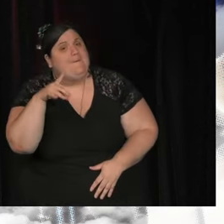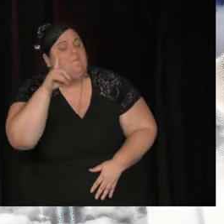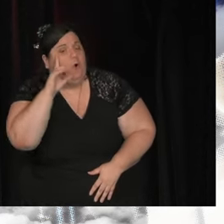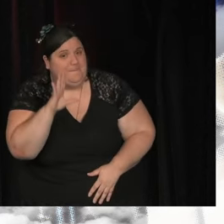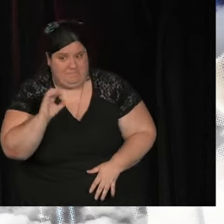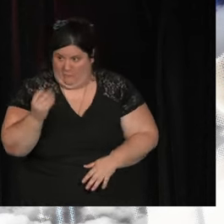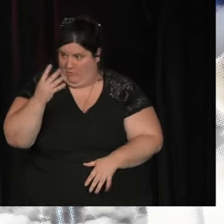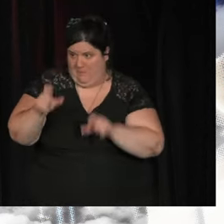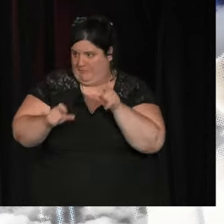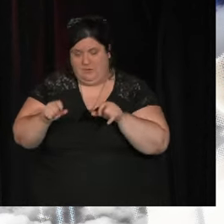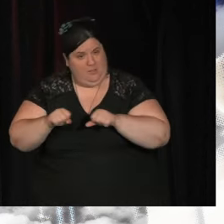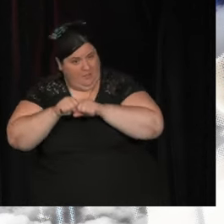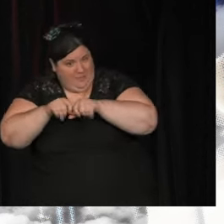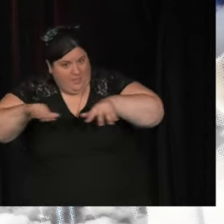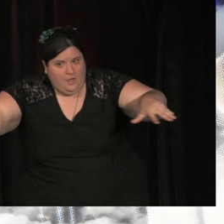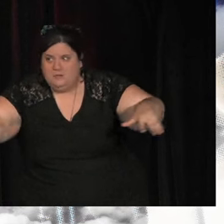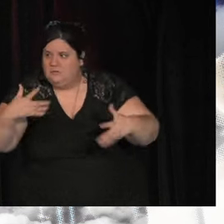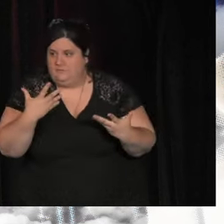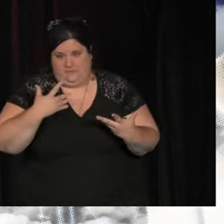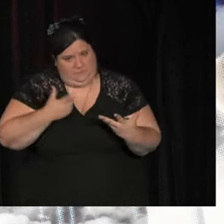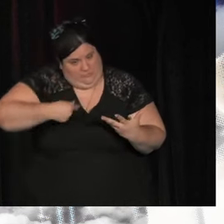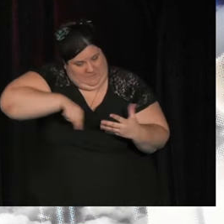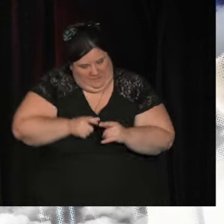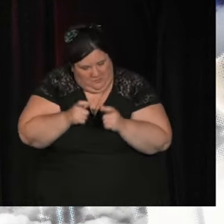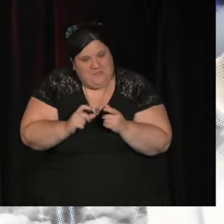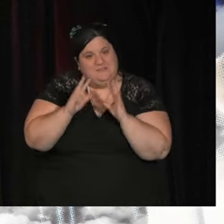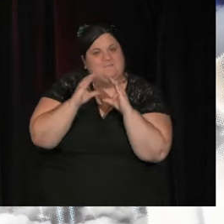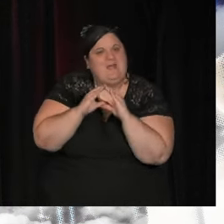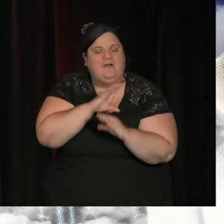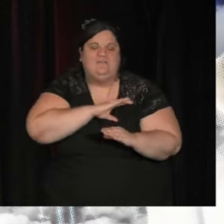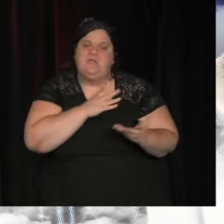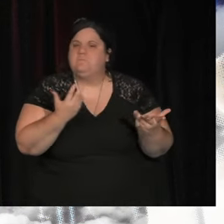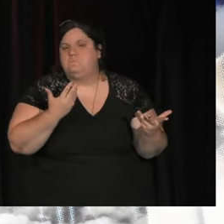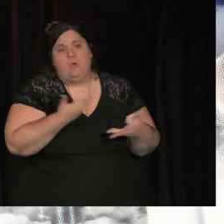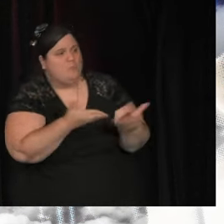Justement, tu vois, leur pari qui était de faire un jeu efficace et abordable, de faire venir des gens qui n'étaient pas forcément du FPS